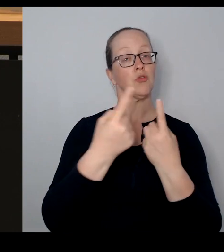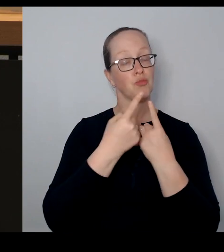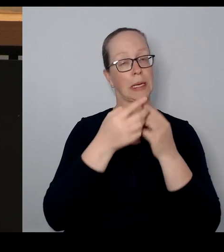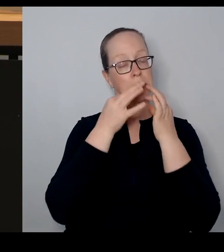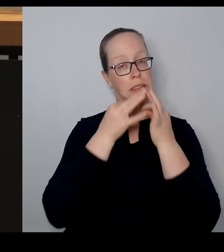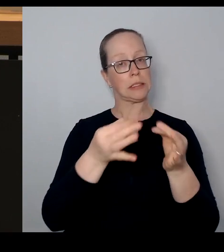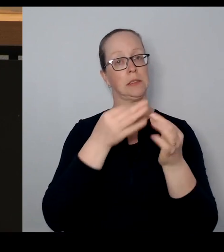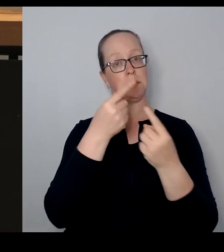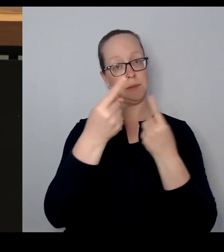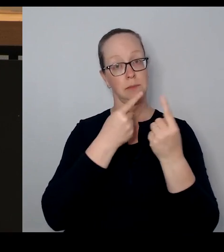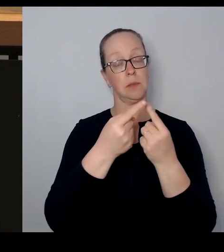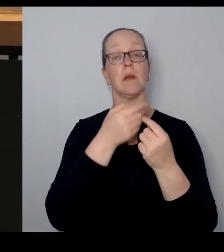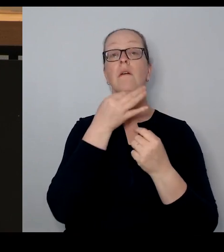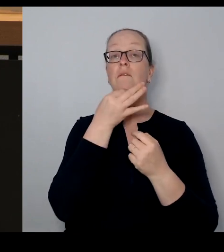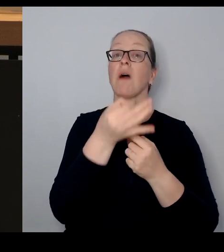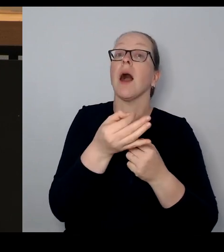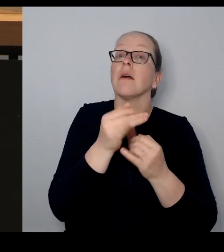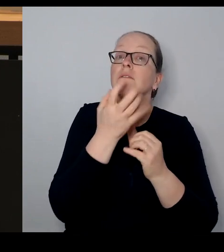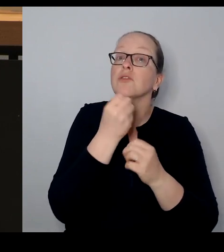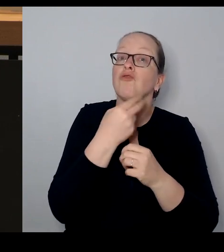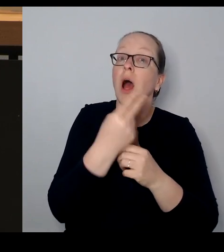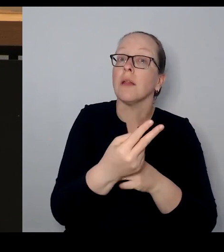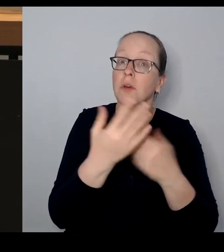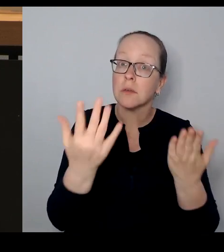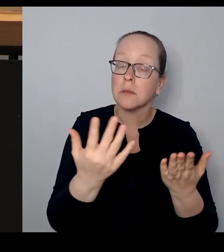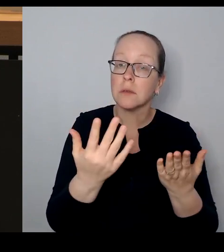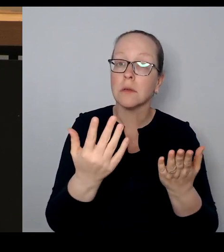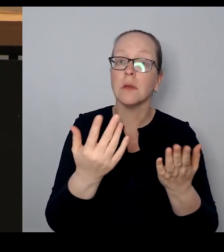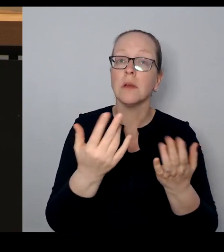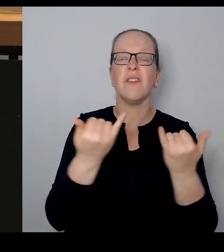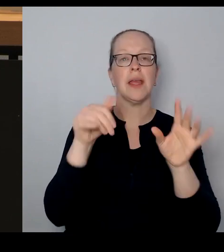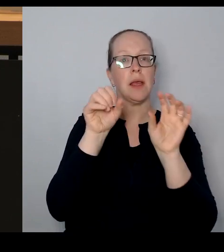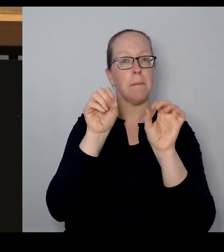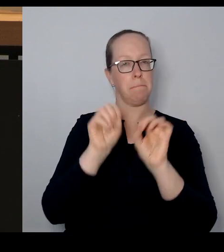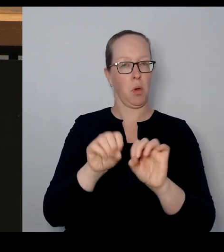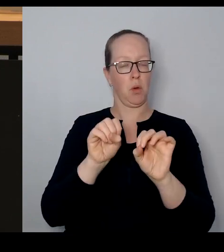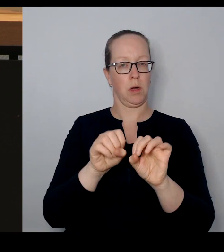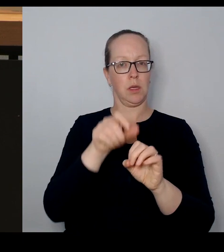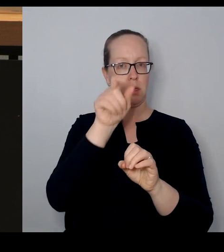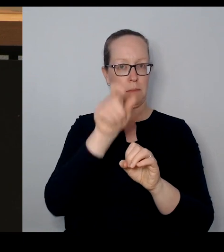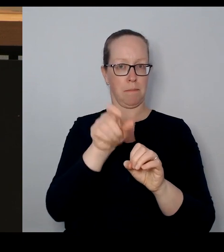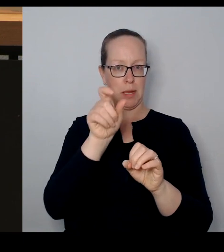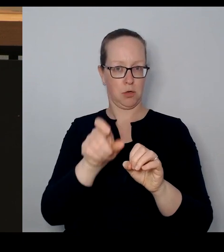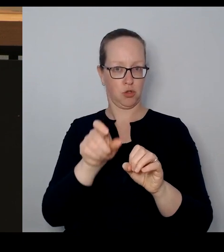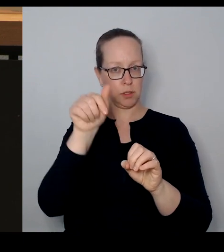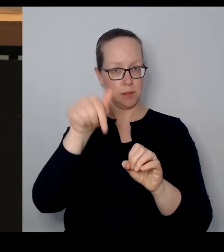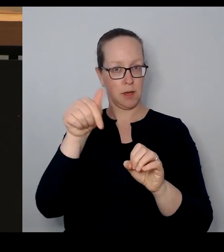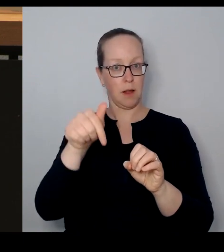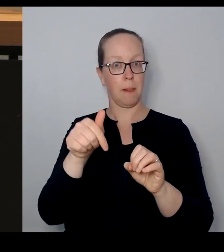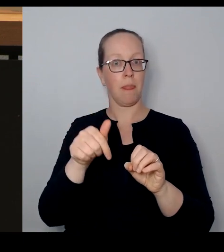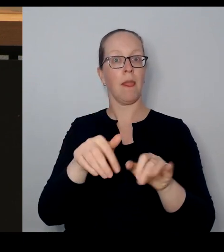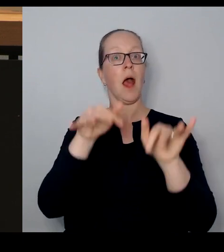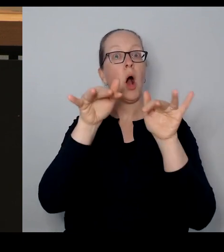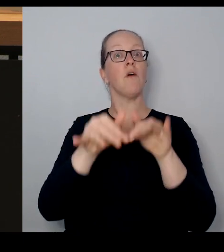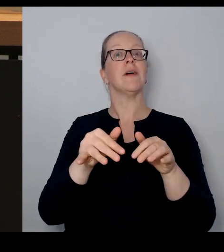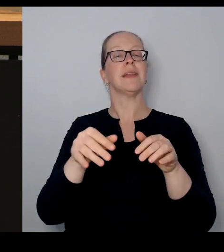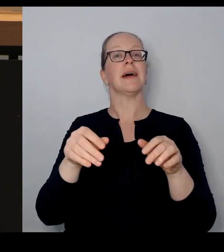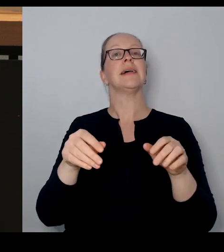viele Menschen, die hier einen Aufenthaltstitel haben und die eine Bleibeperspektive haben, in die Ausbildung bringen, um